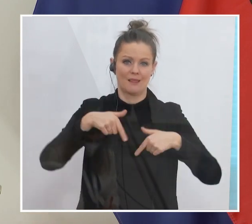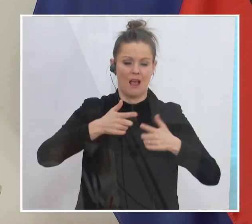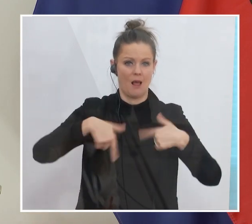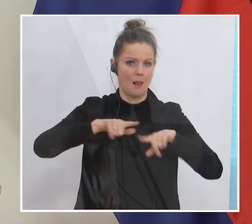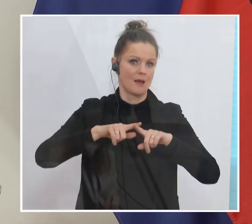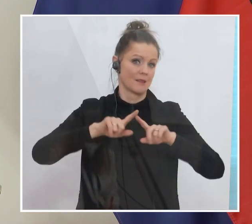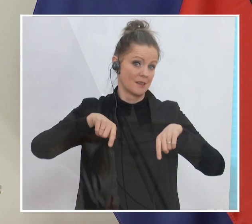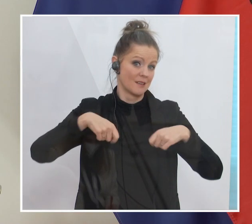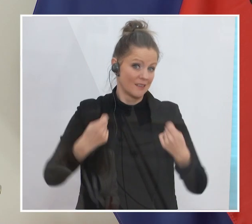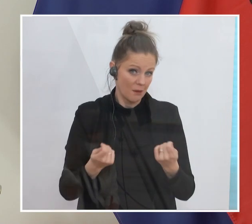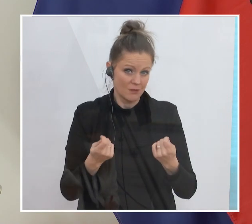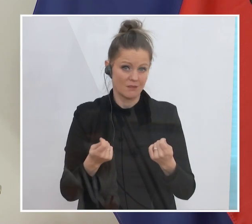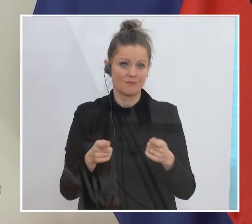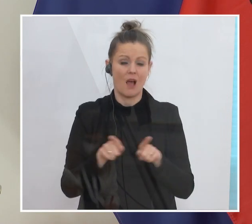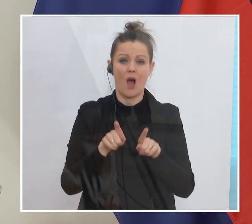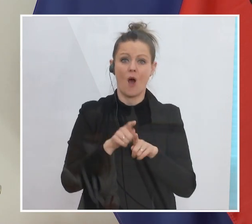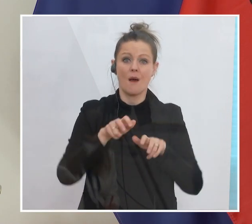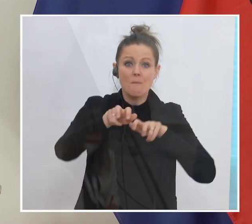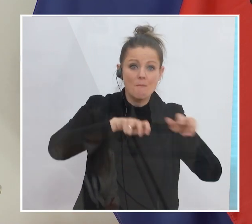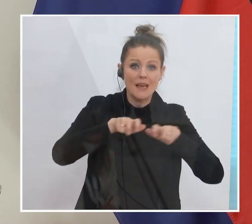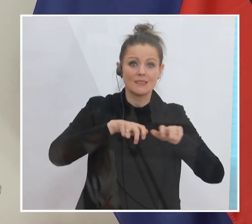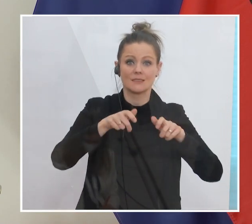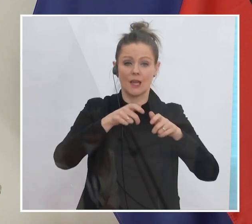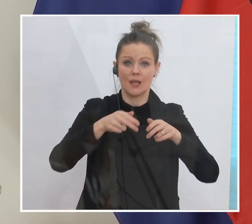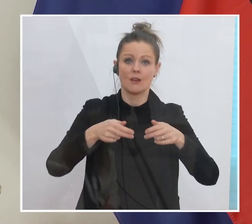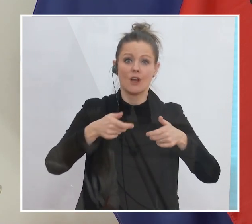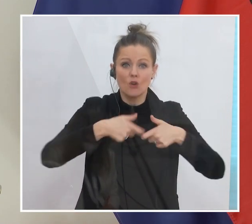Den vielen Messen und Kongressen, die uns vor allem auch als Wirtschaftsstandort Österreich